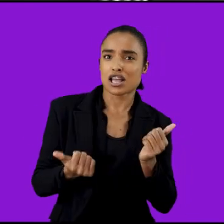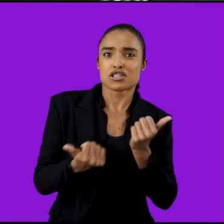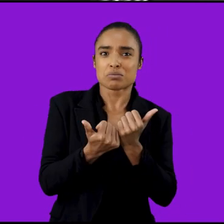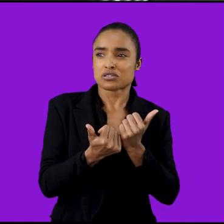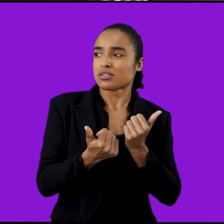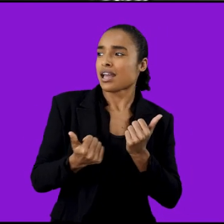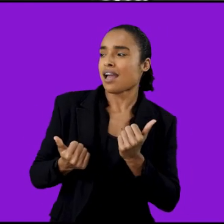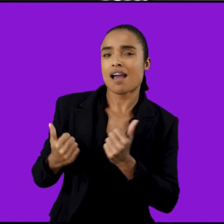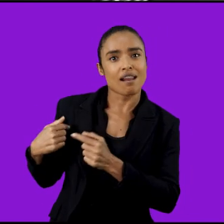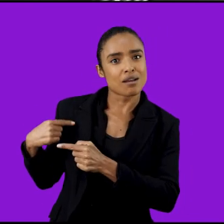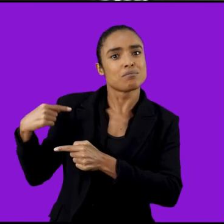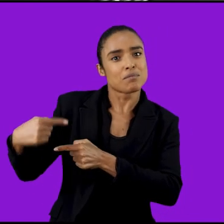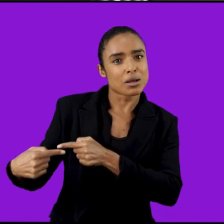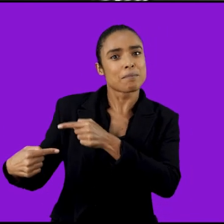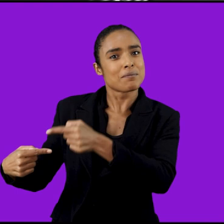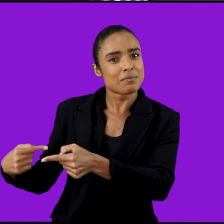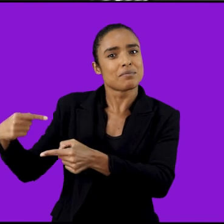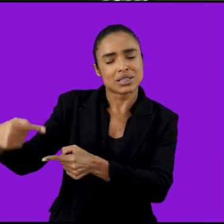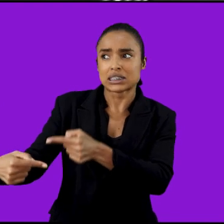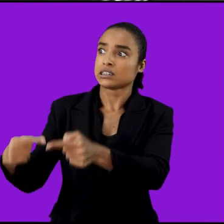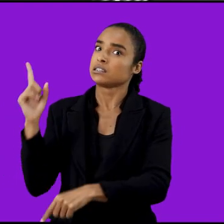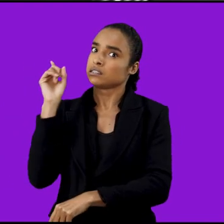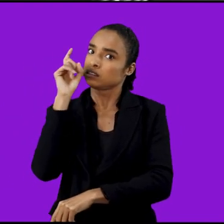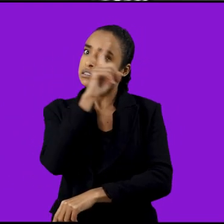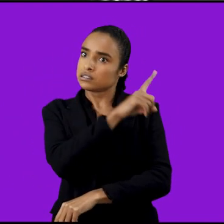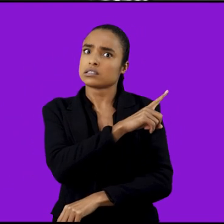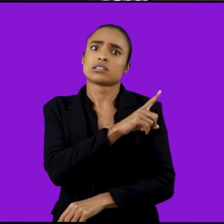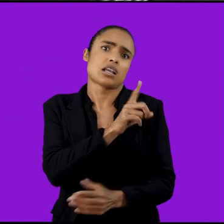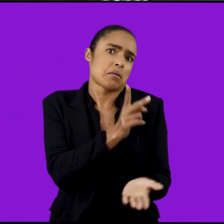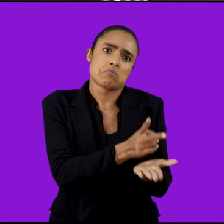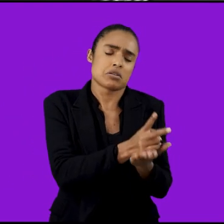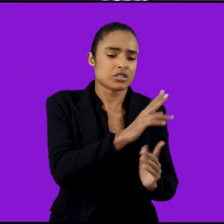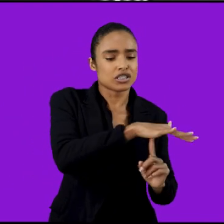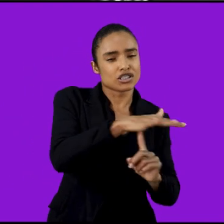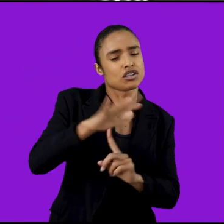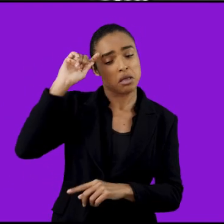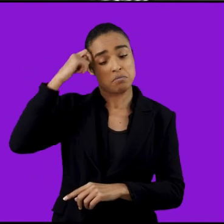É difícil. É muito difícil também. Mesmo a feira preta, né? Uma vez chegou uma garota